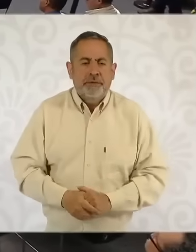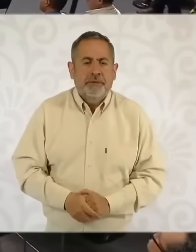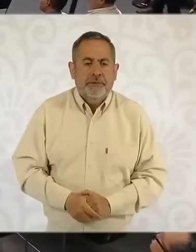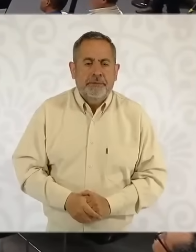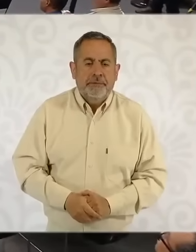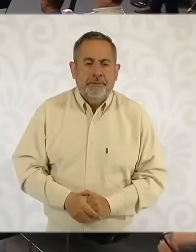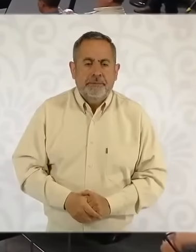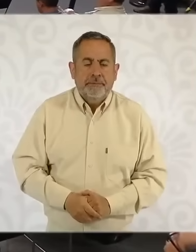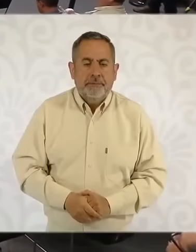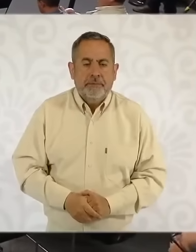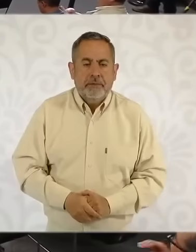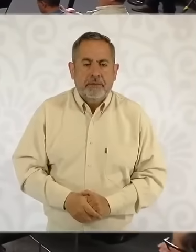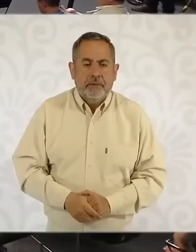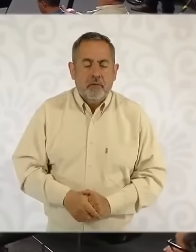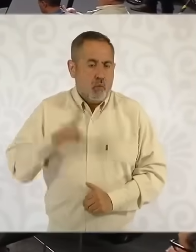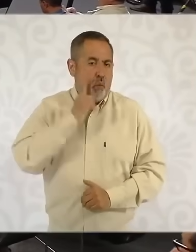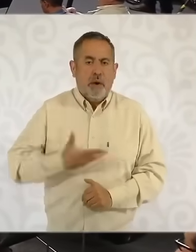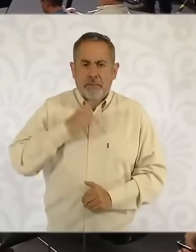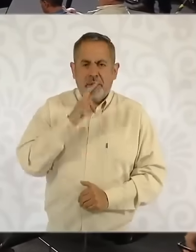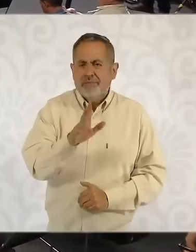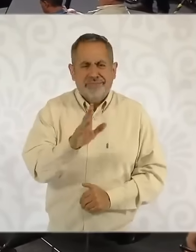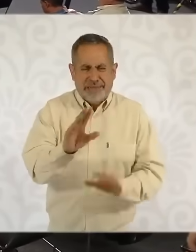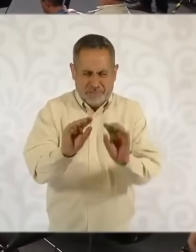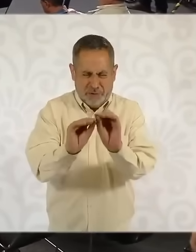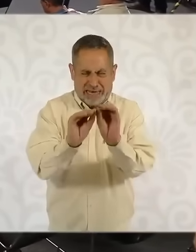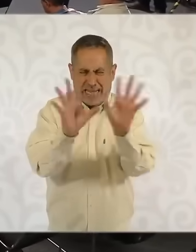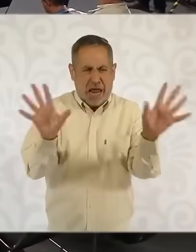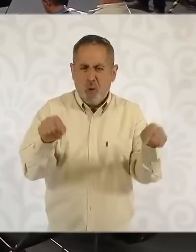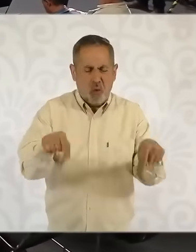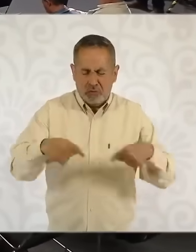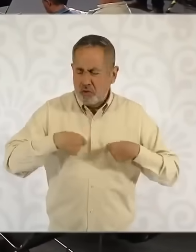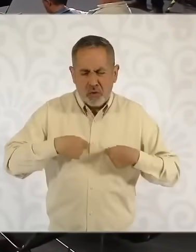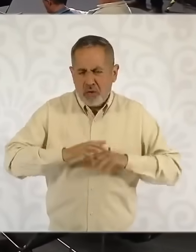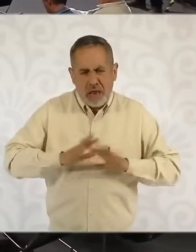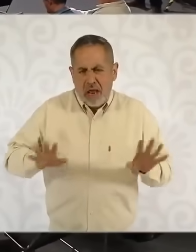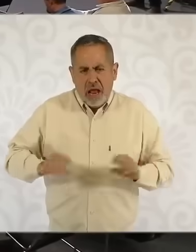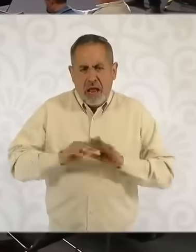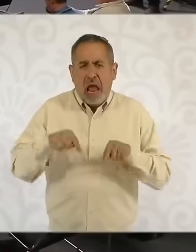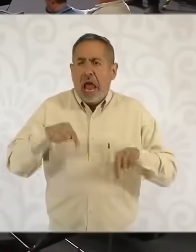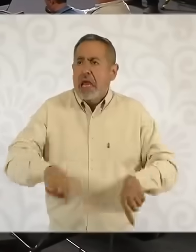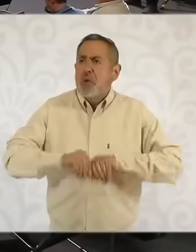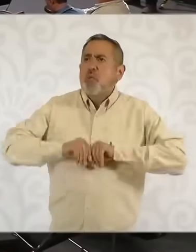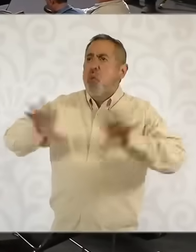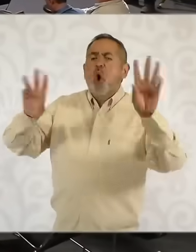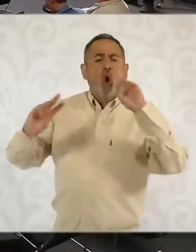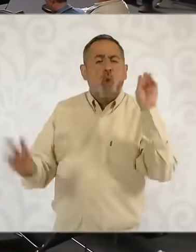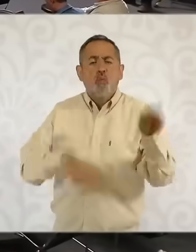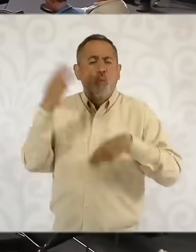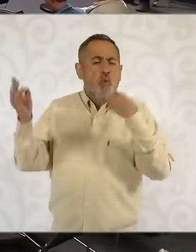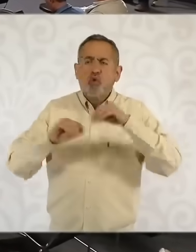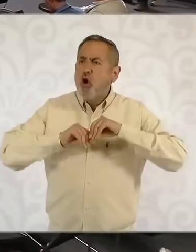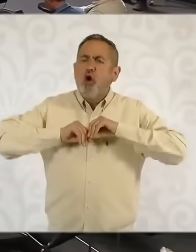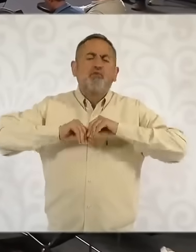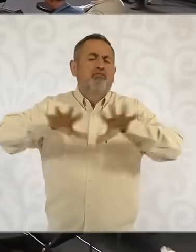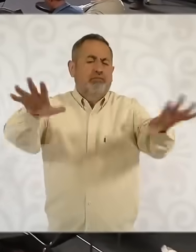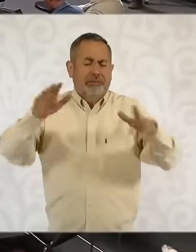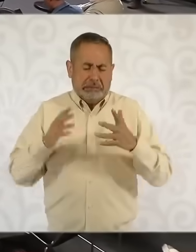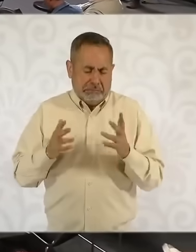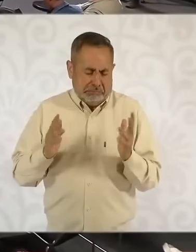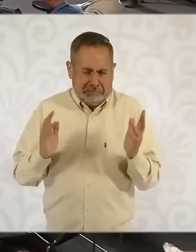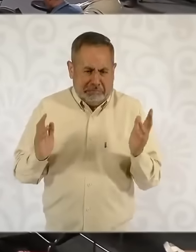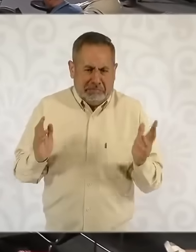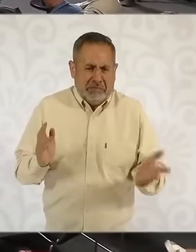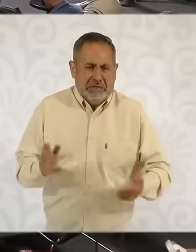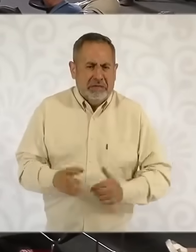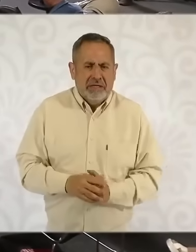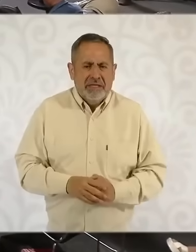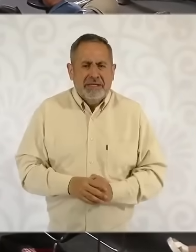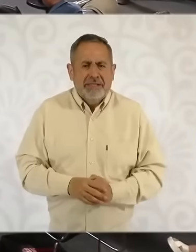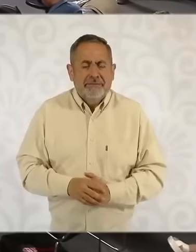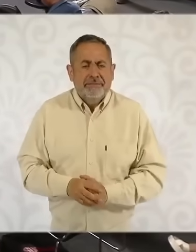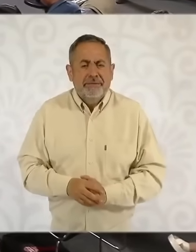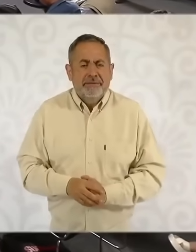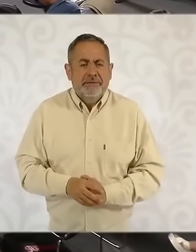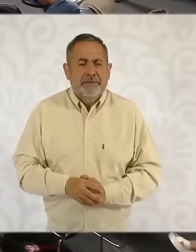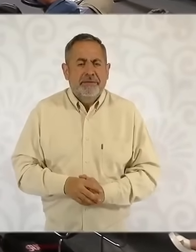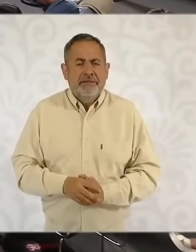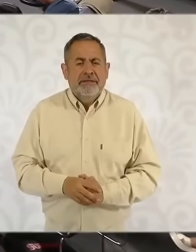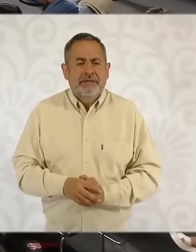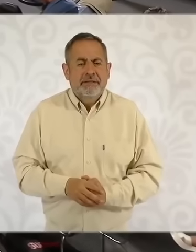claro nuestra nuestro posicionamiento aquí y desde aquí se ve a todo el mundo ¿no eh